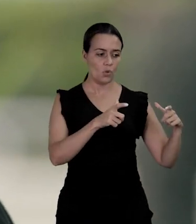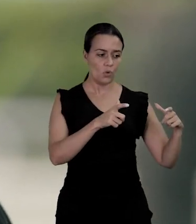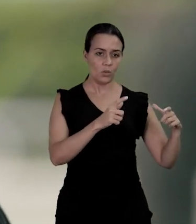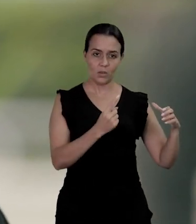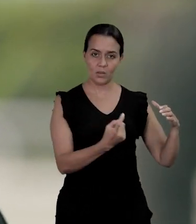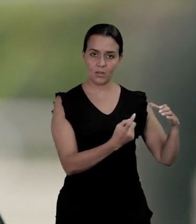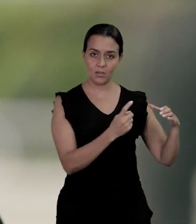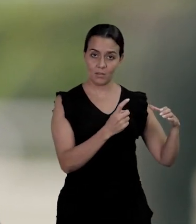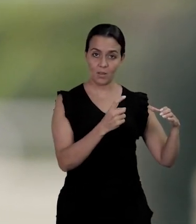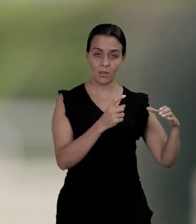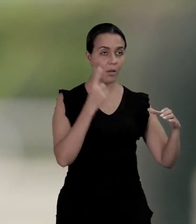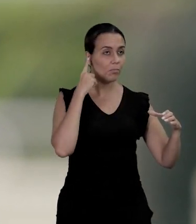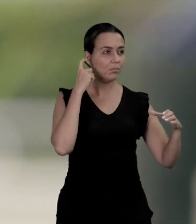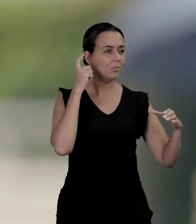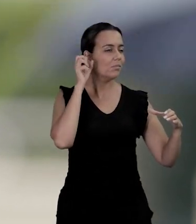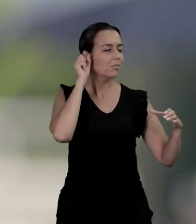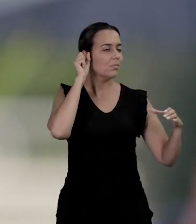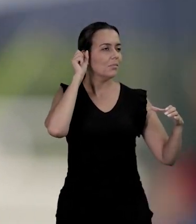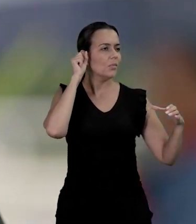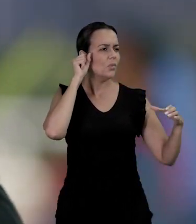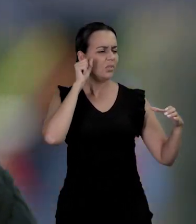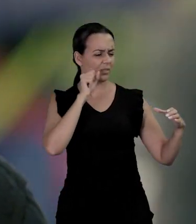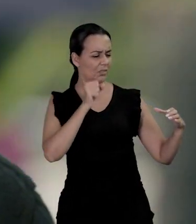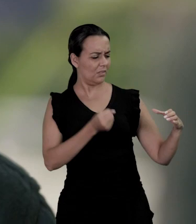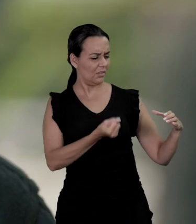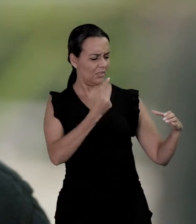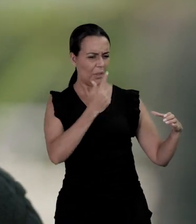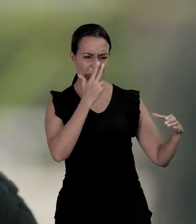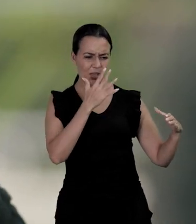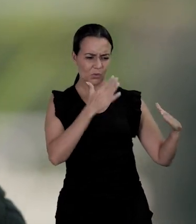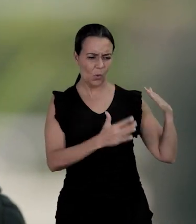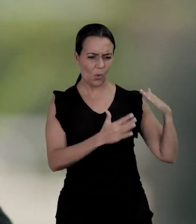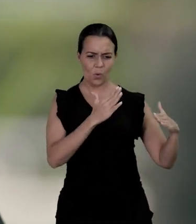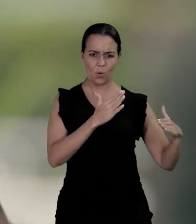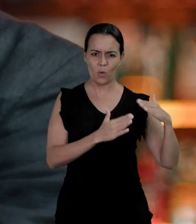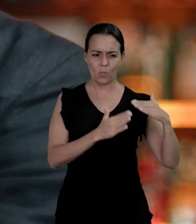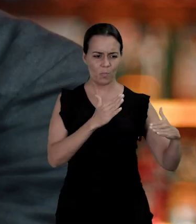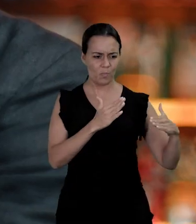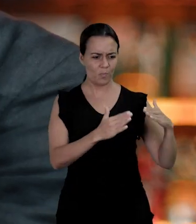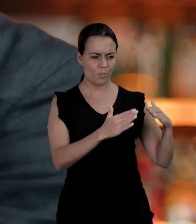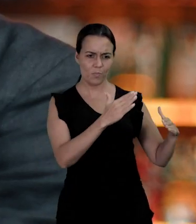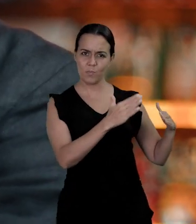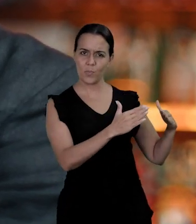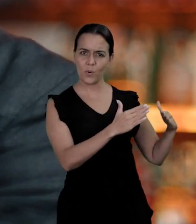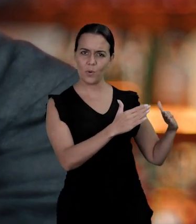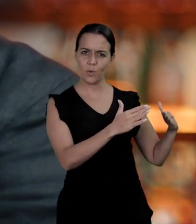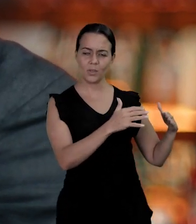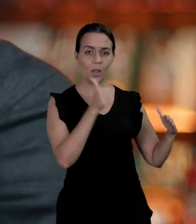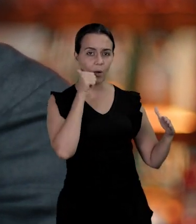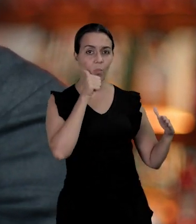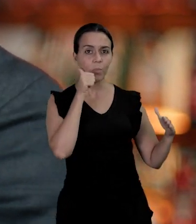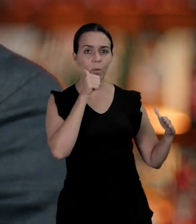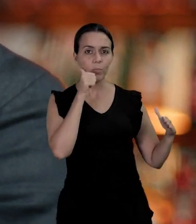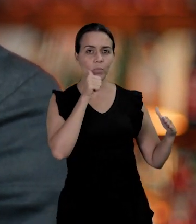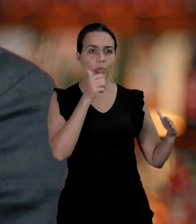Acho que foi onde foi usado a primeira vez e todo mundo achou estranho aquela coisa meio robótica, que Foi a Cher que fez? Que louco. Foi a Cher.